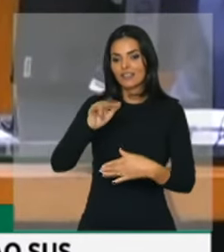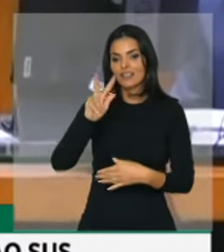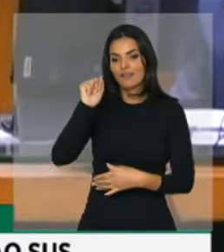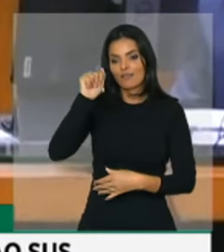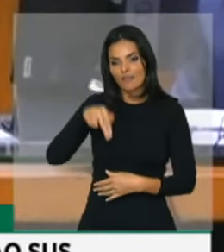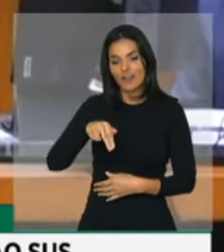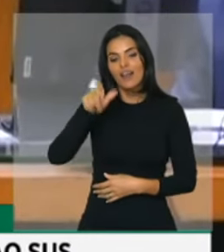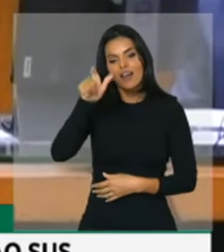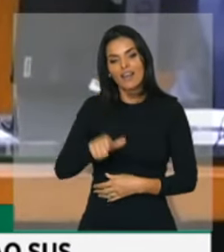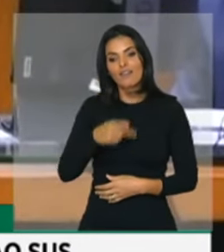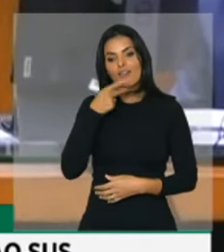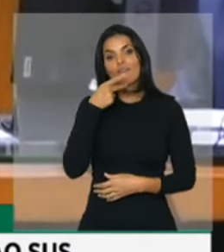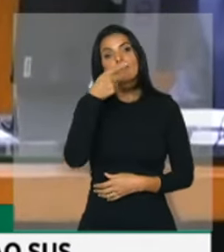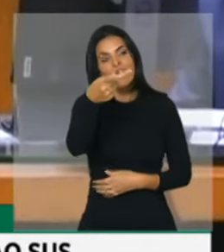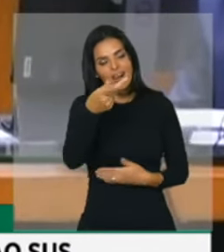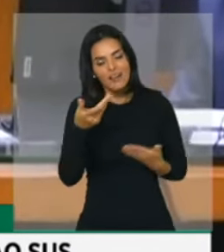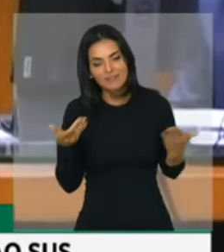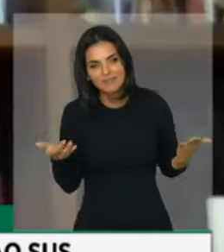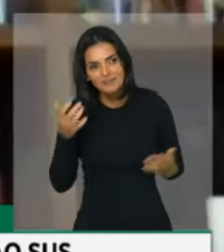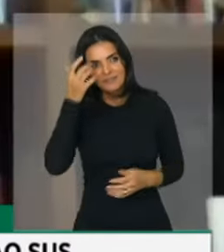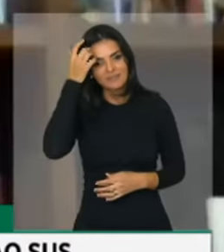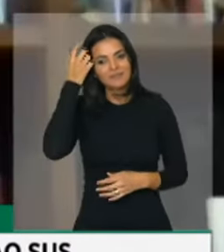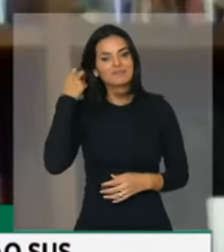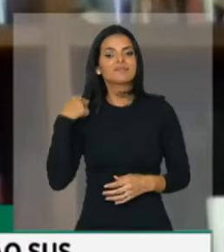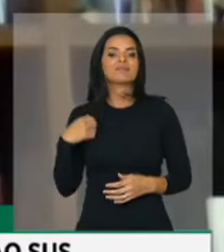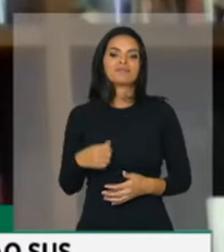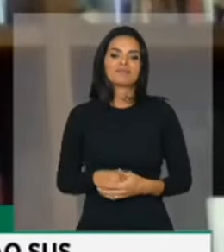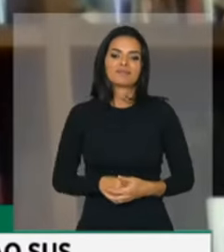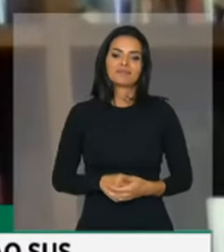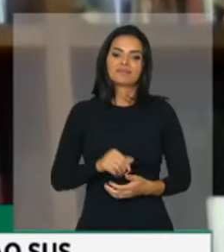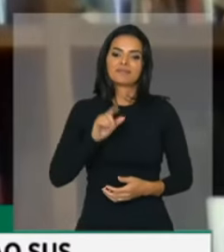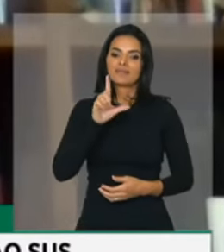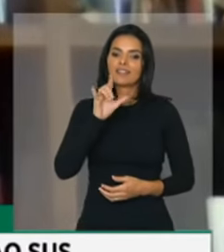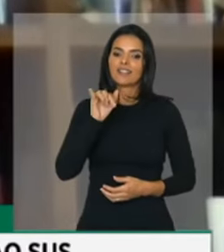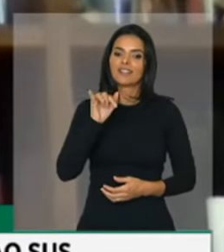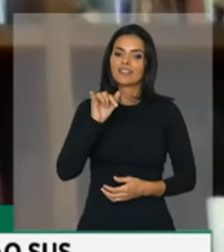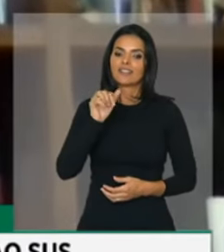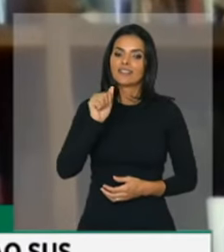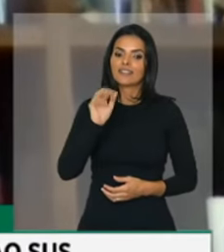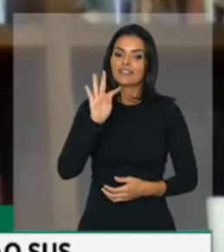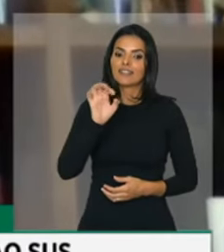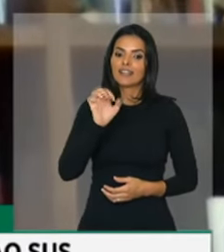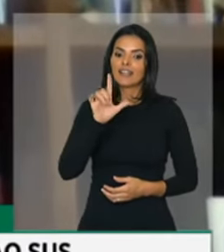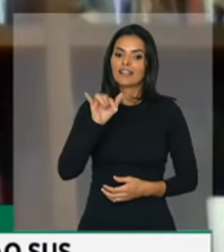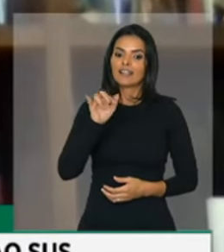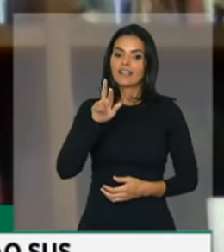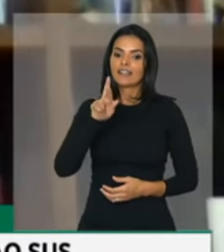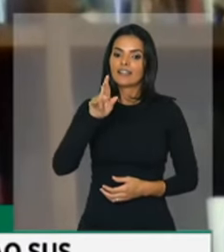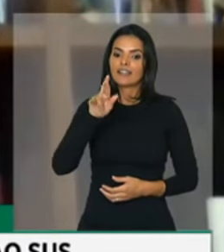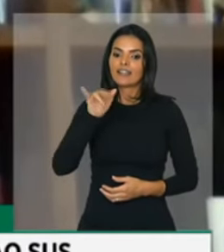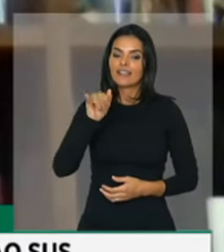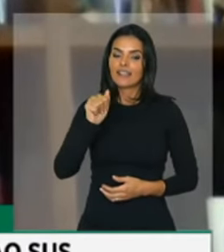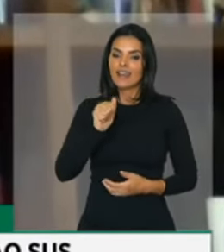ELE REVELA-SE CONCORDA... -- [DEPUTADO]: COM A LICENÇA DA NOSSA LÍDER, DEPUTADA TALÍRIA QUE ESTÁ AÍ TAMBÉM. SENHOR PRESIDENTE, EU QUERIA FALAR